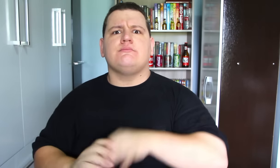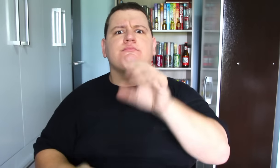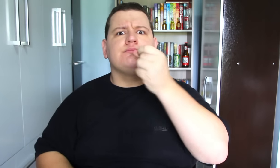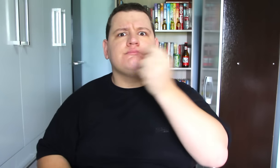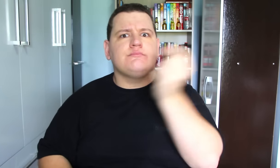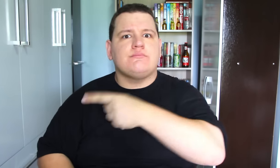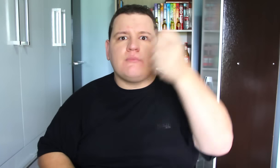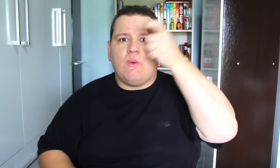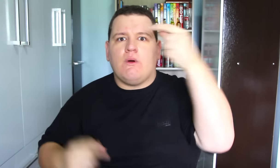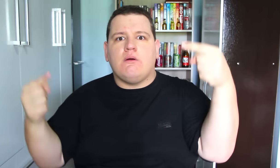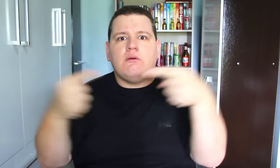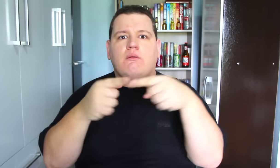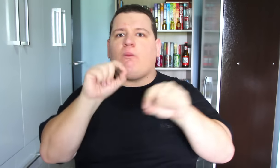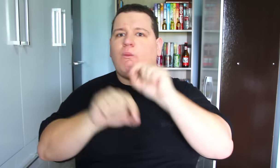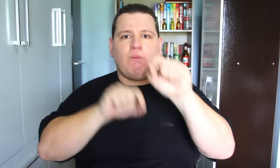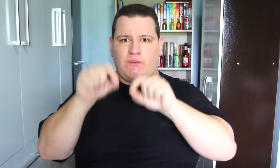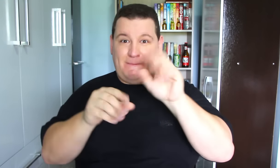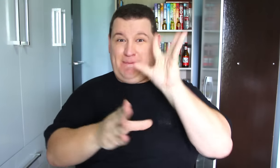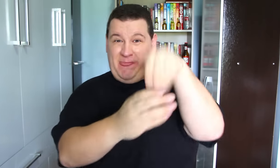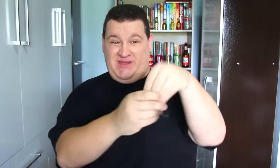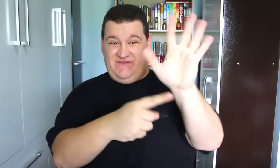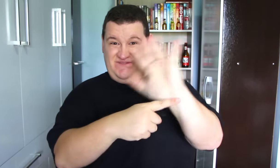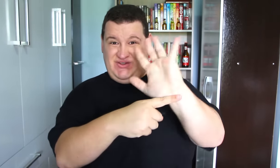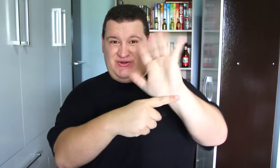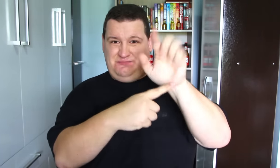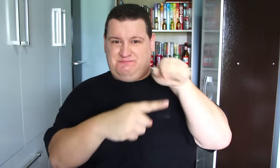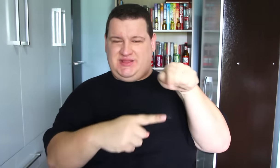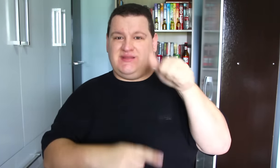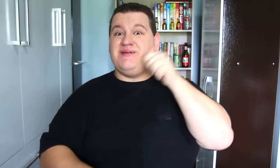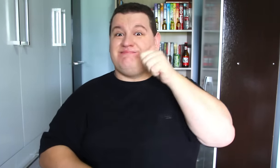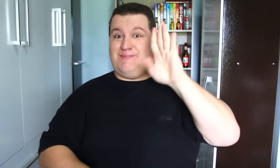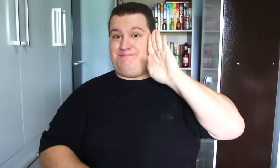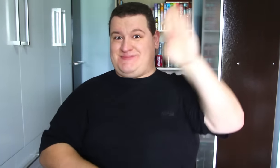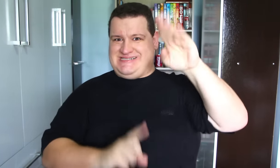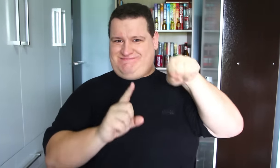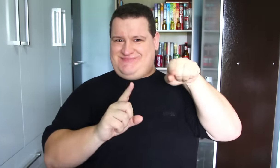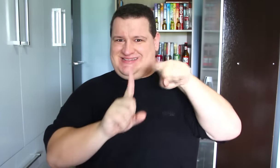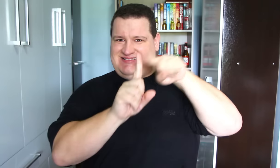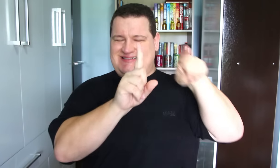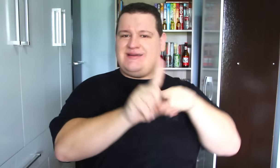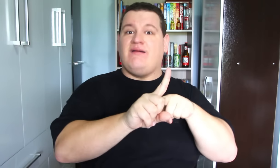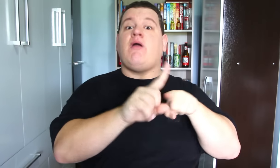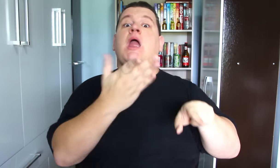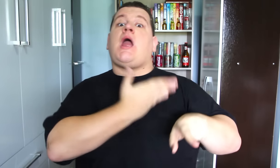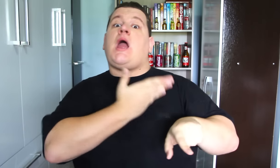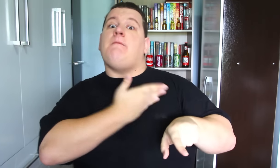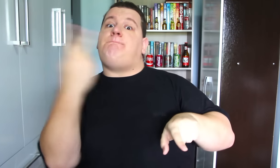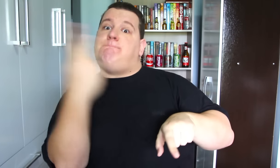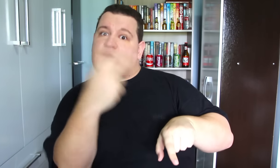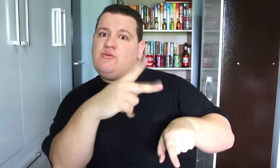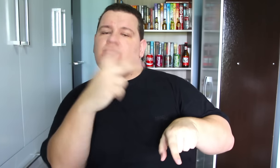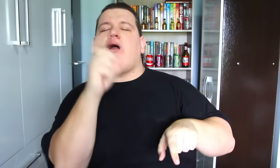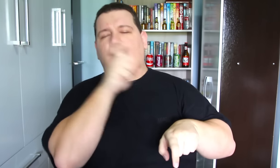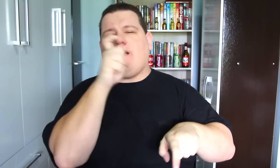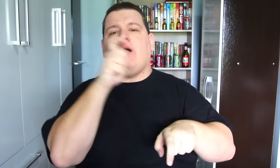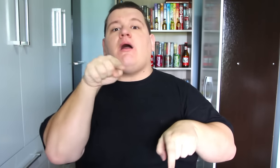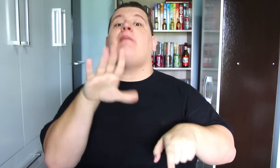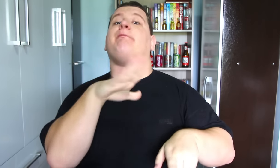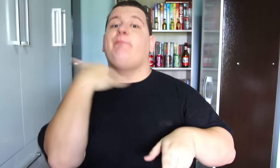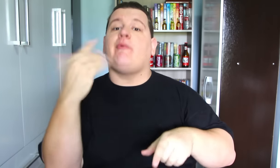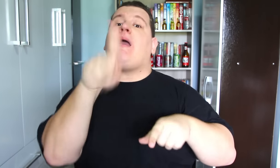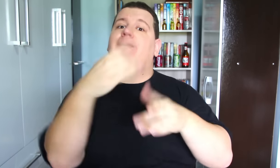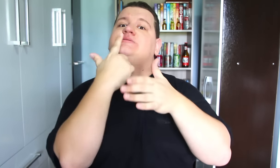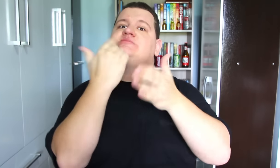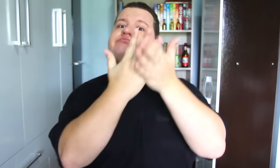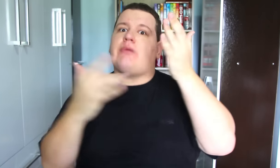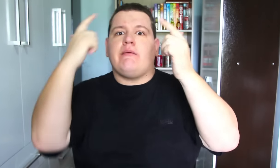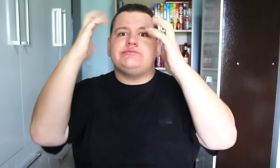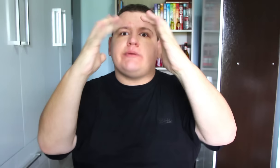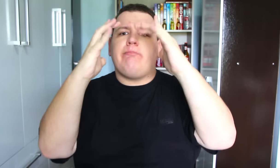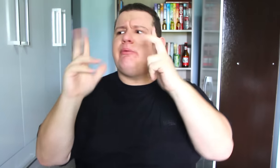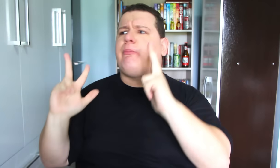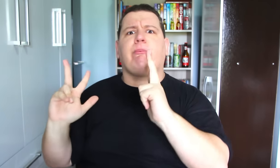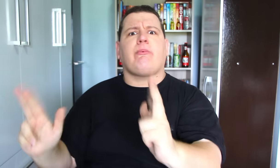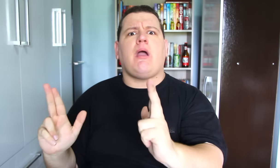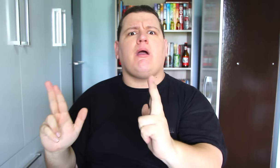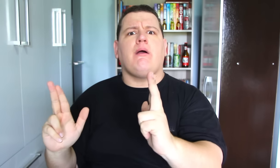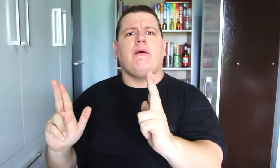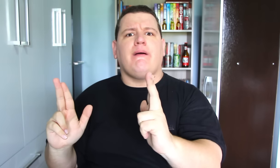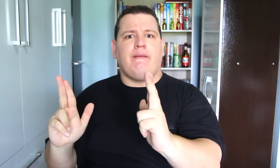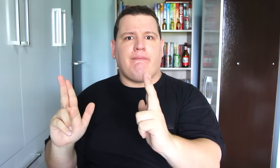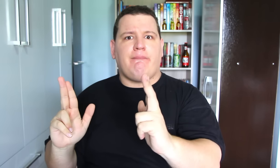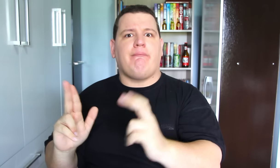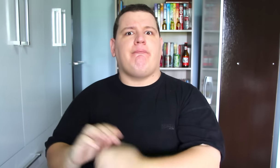é mesma maneira que morre um amigo da protagonista no filme.